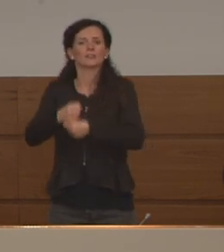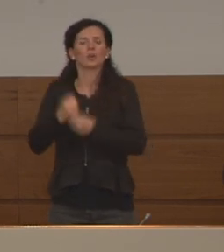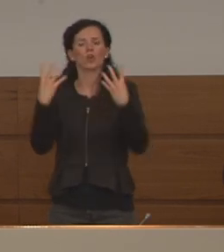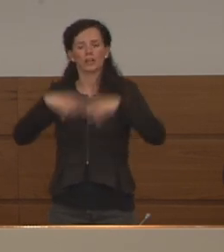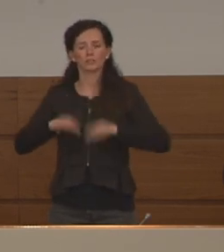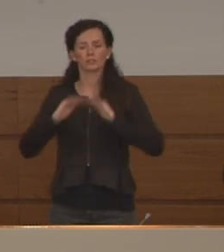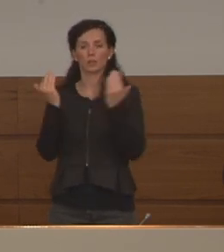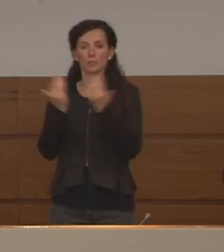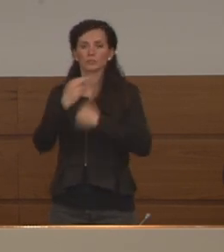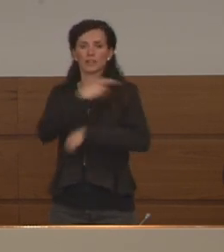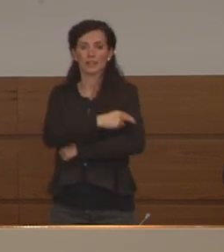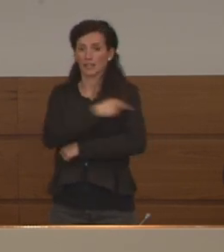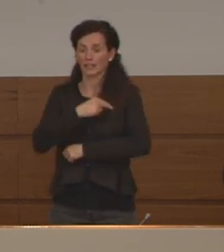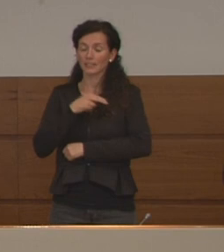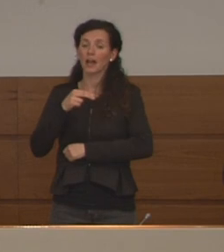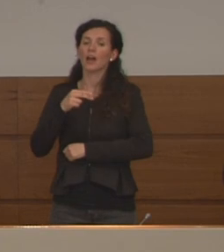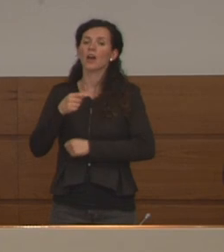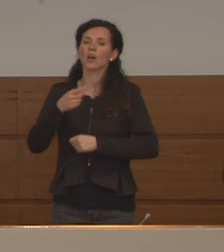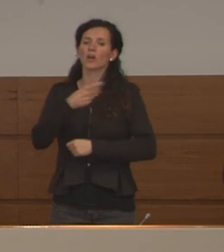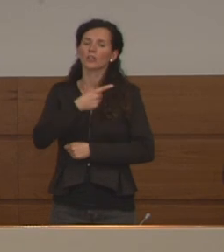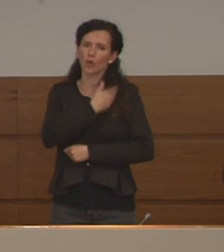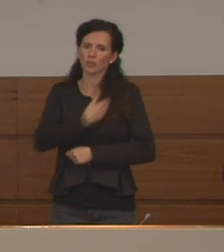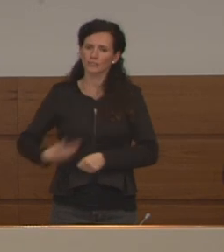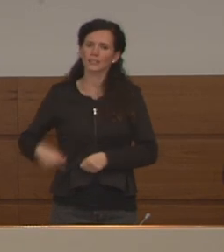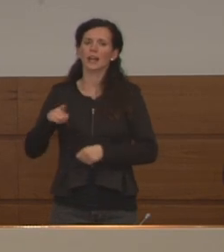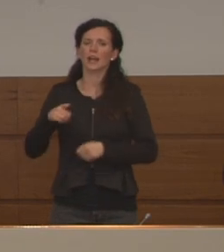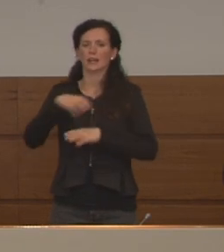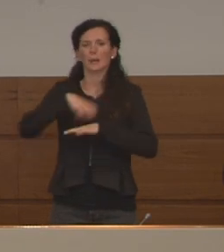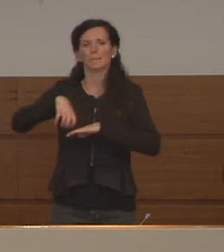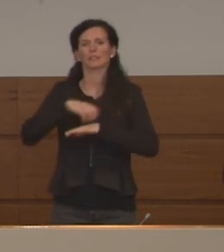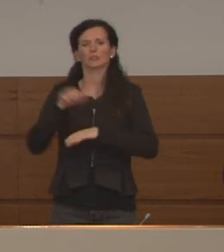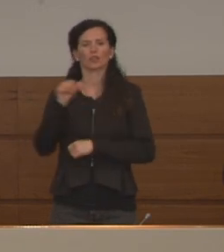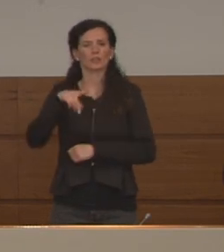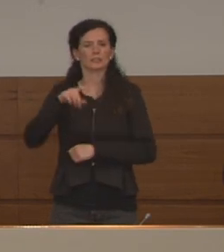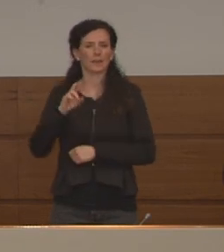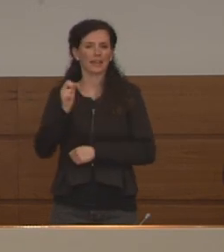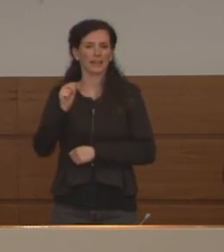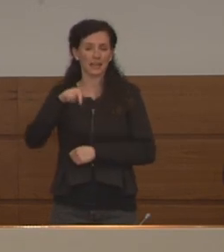Sanità e anche Consigliere del Ministro Speranza. Per quanto riguarda i dati,